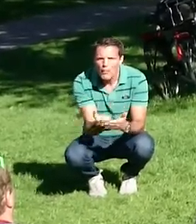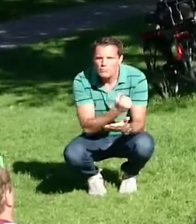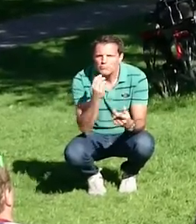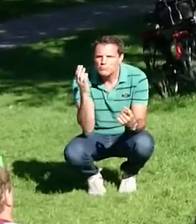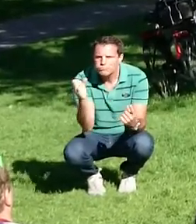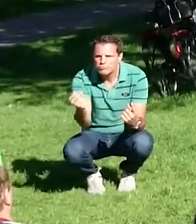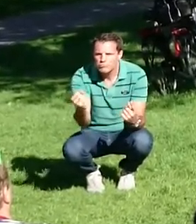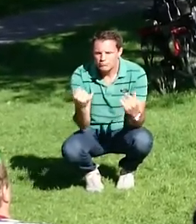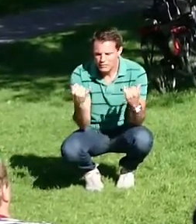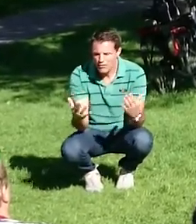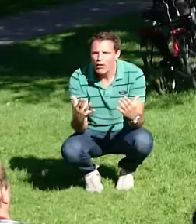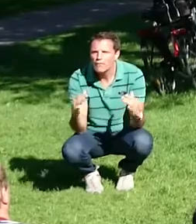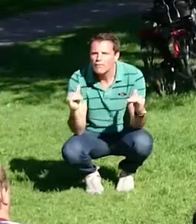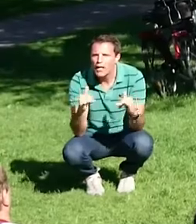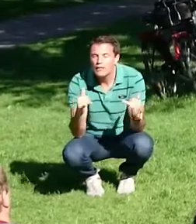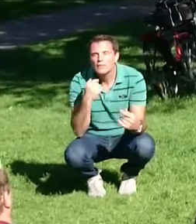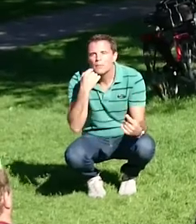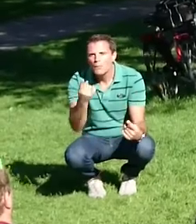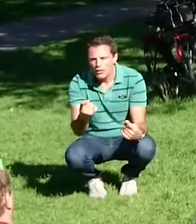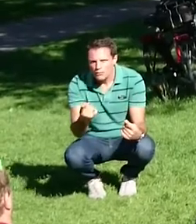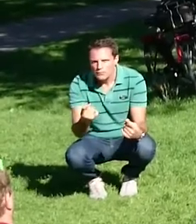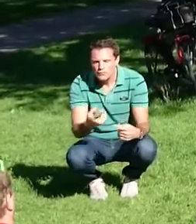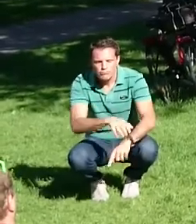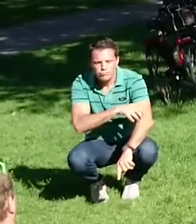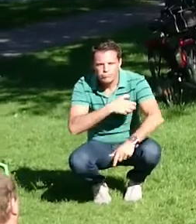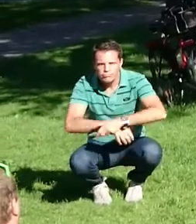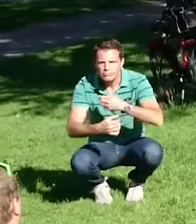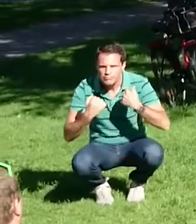Idag festar vi. Men imorgon tar vi nya tag.